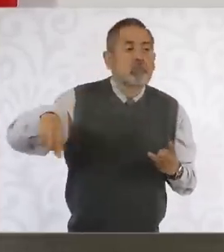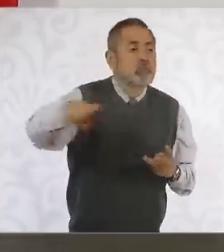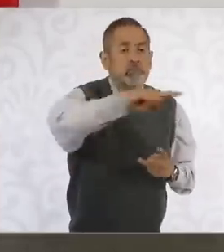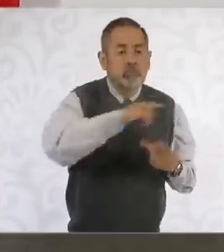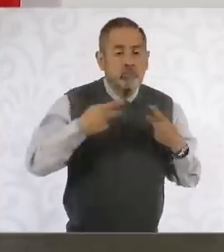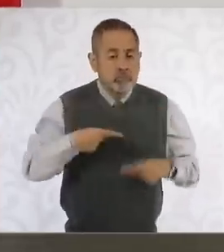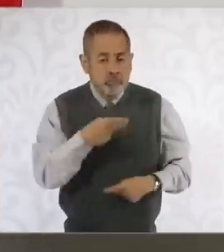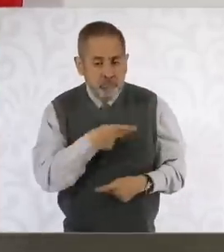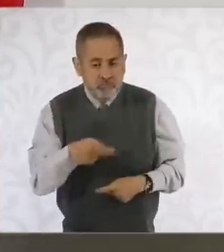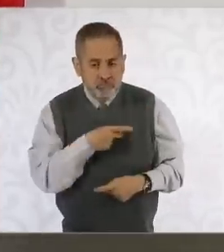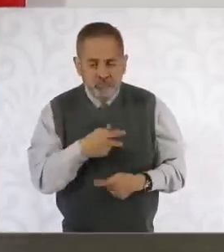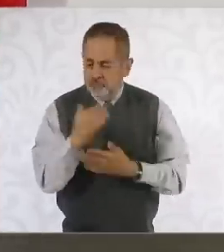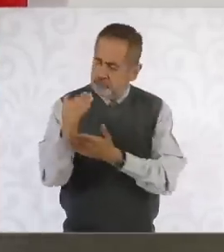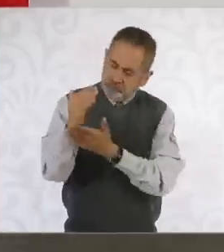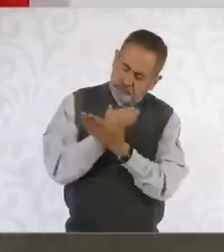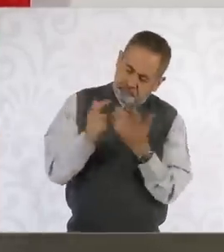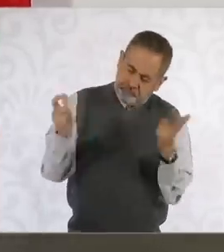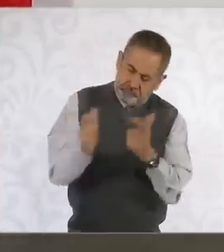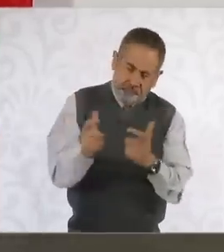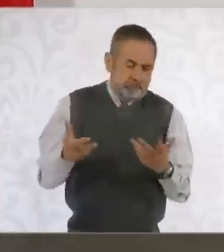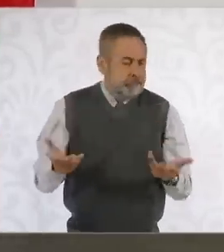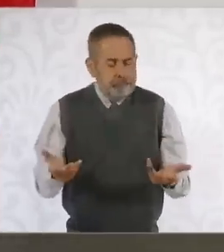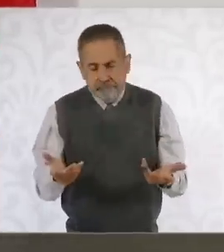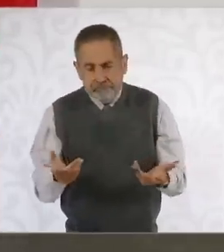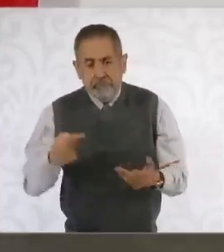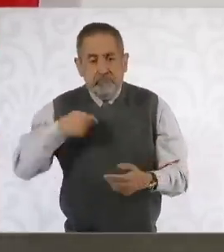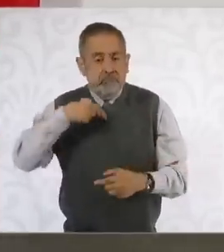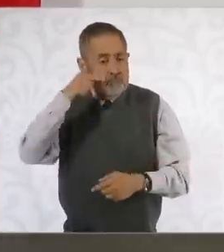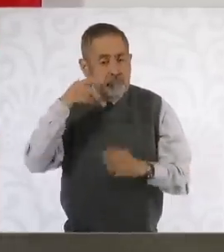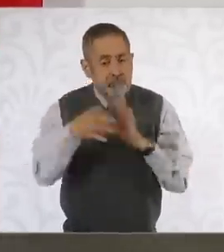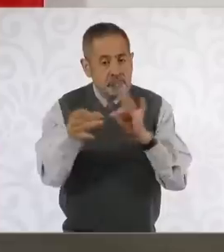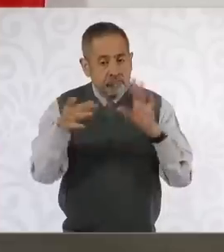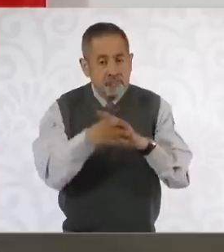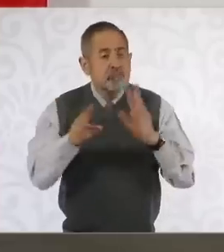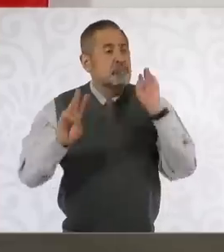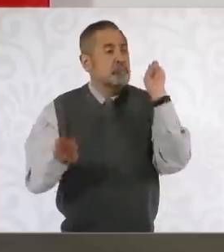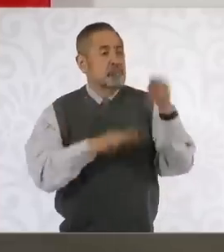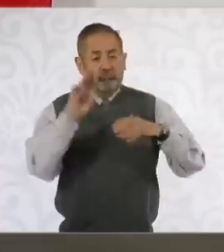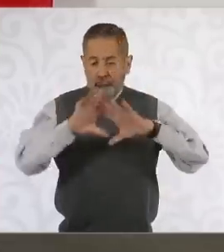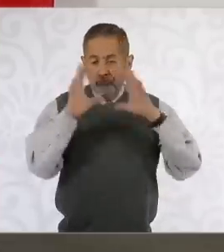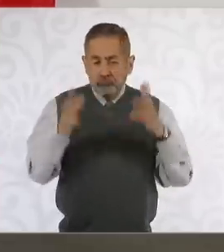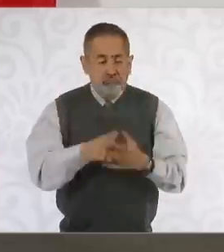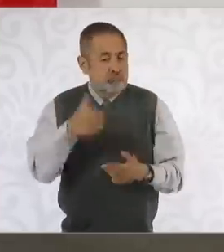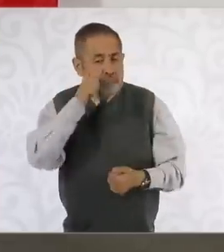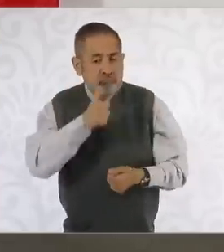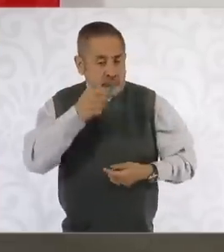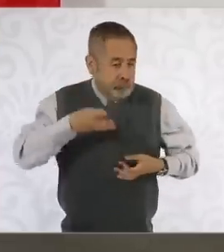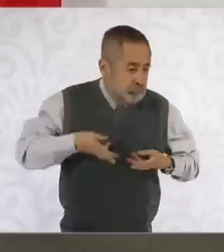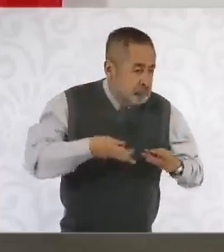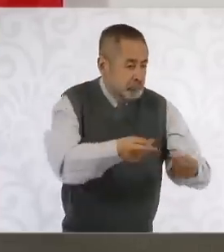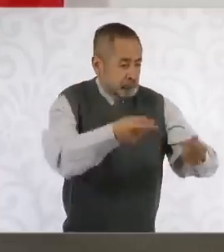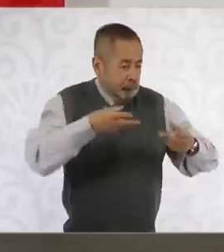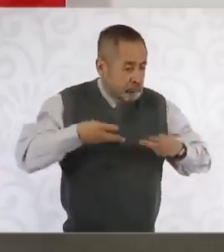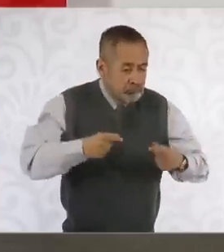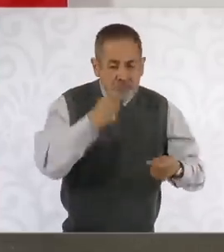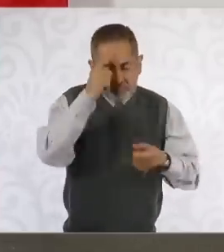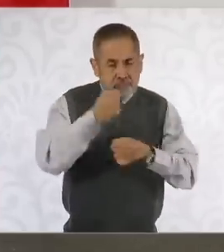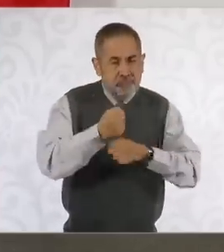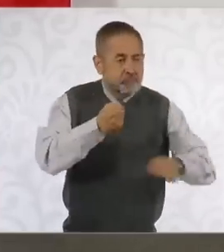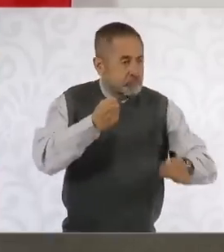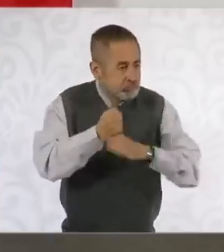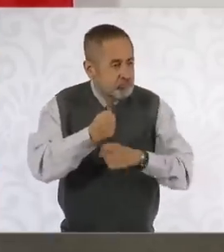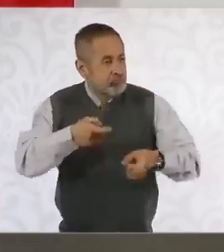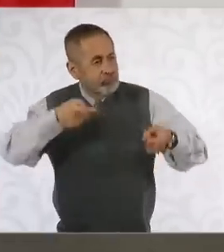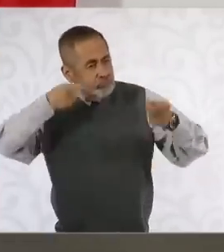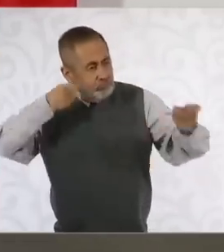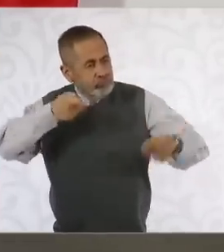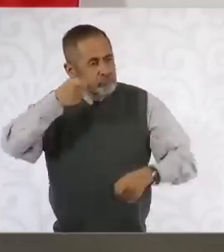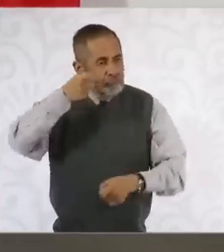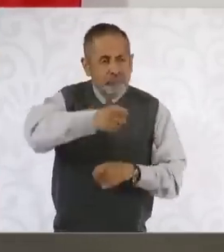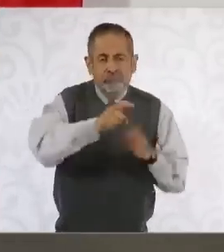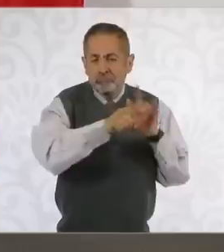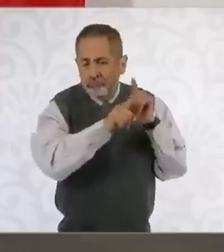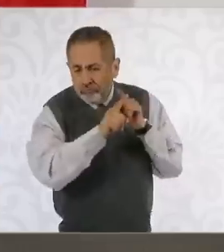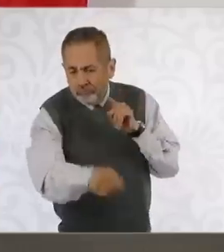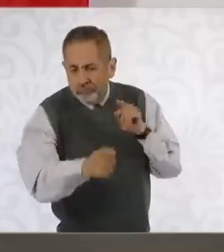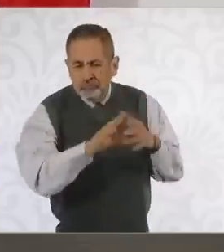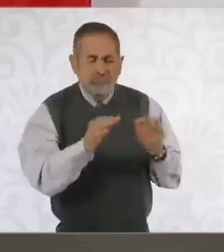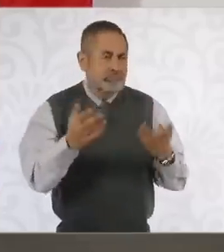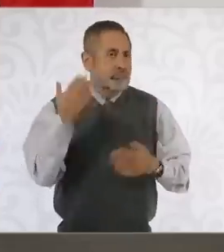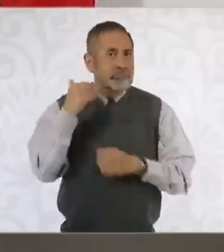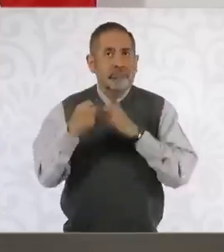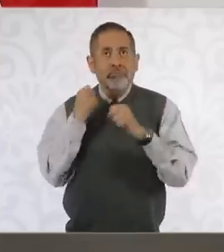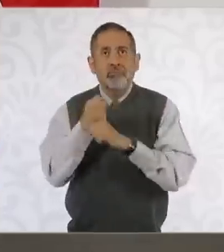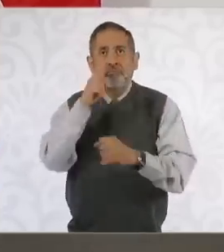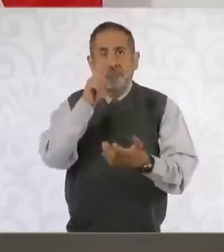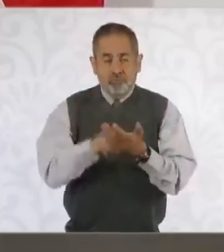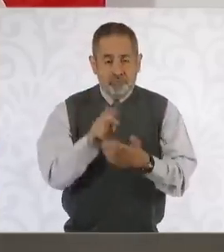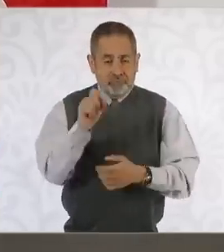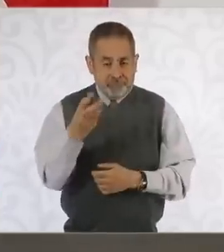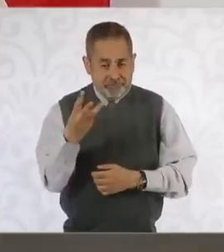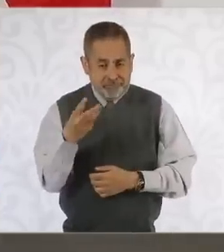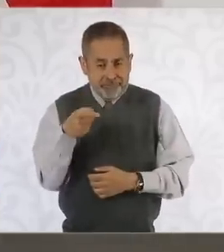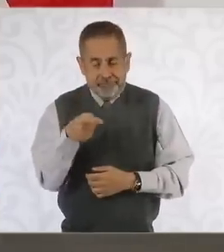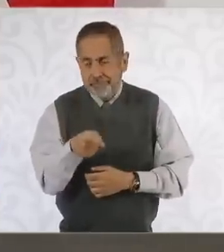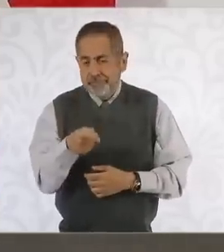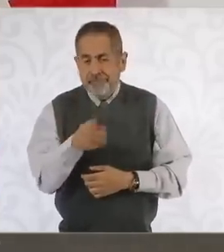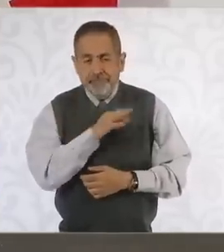se destina muchos recursos en el mundo para las armas de hecho 2023 se destinaron eh dependiendo